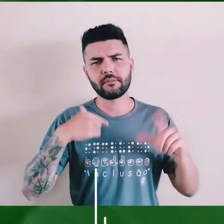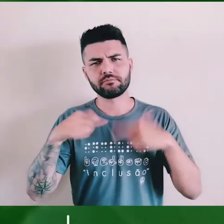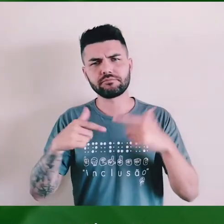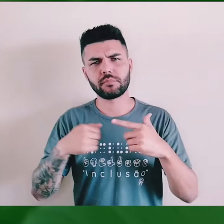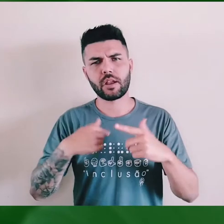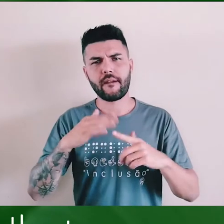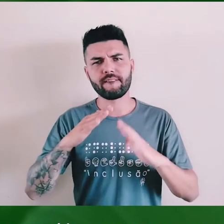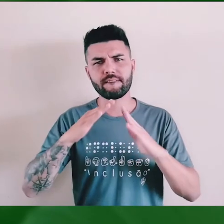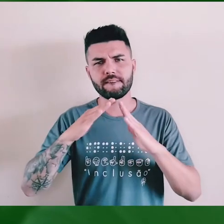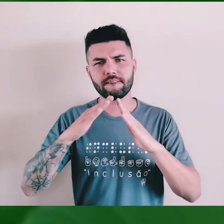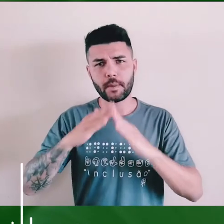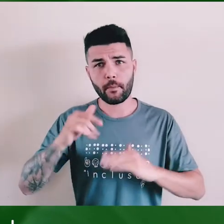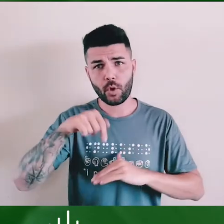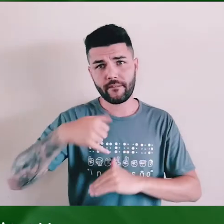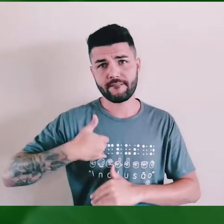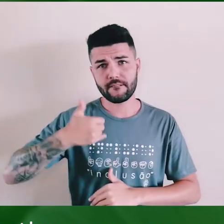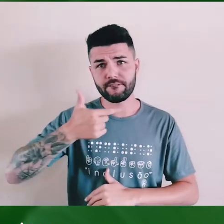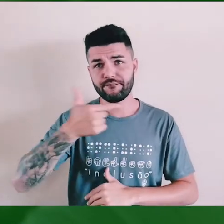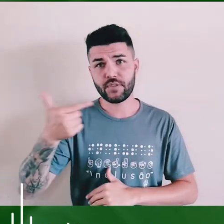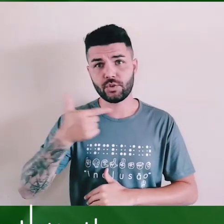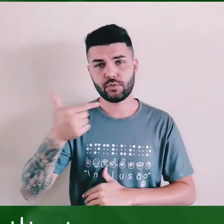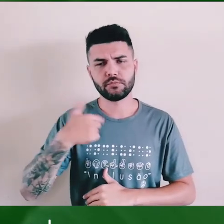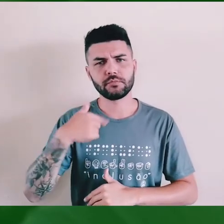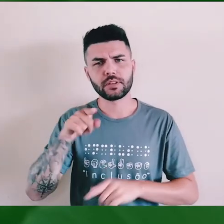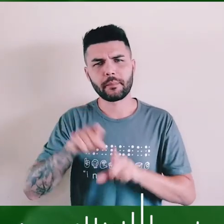morei um ano em Cuiabá. Foi muito difícil, foi uma experiência muito difícil. Saí